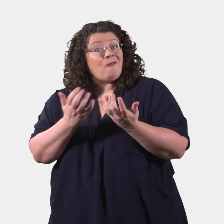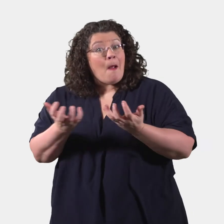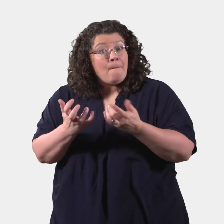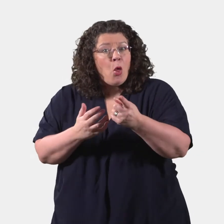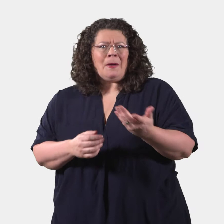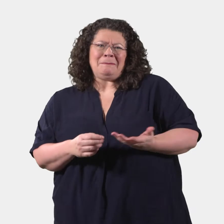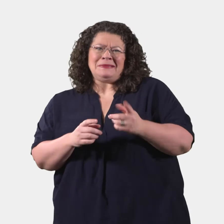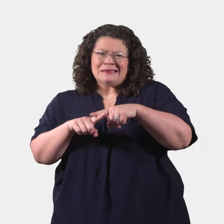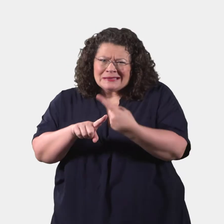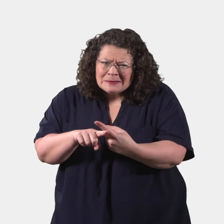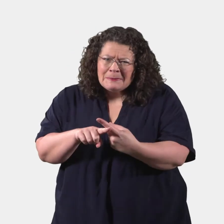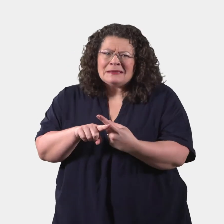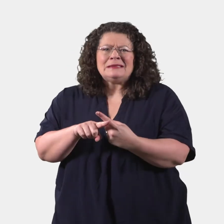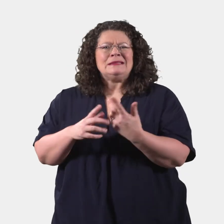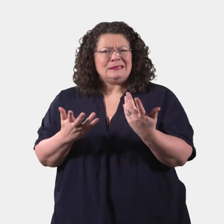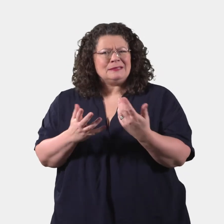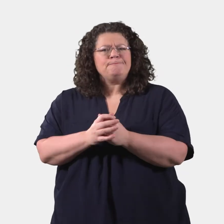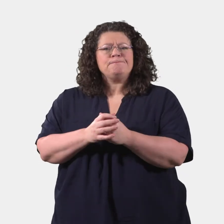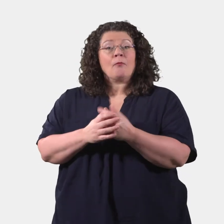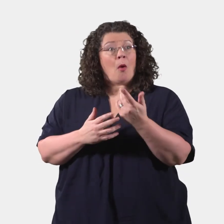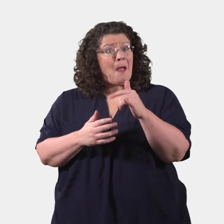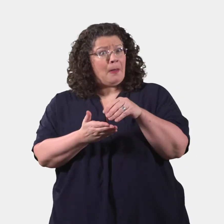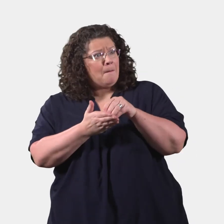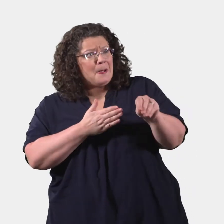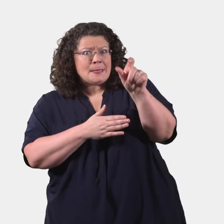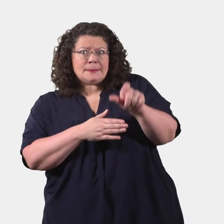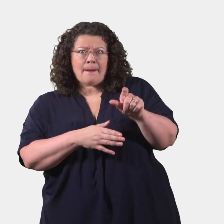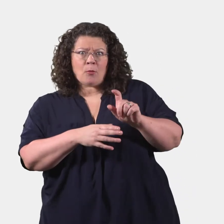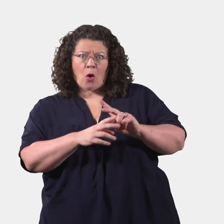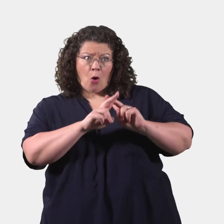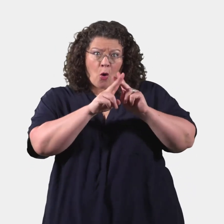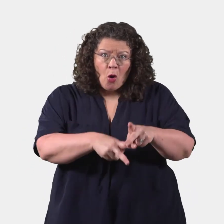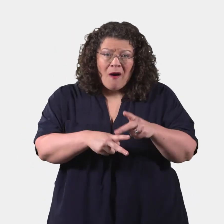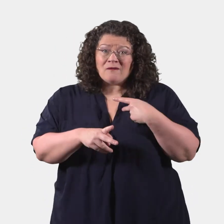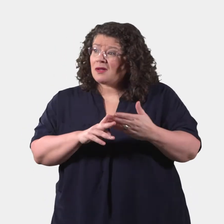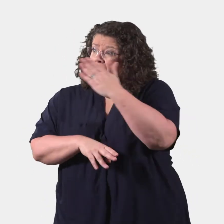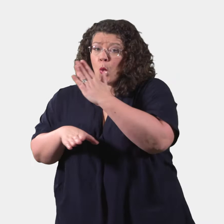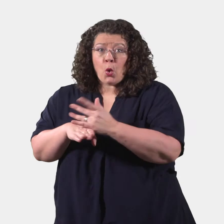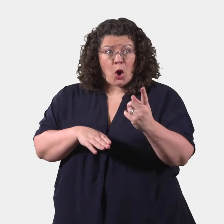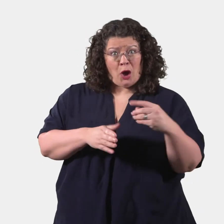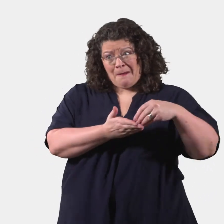Rhywun i roi gofal am y person rydych chi’n gofalu amdano fel arfer tra ydych chi’n gweithio,